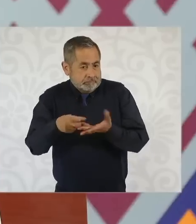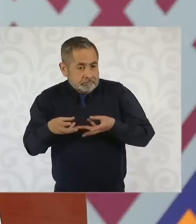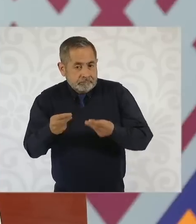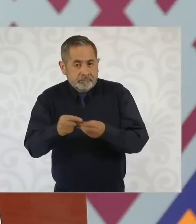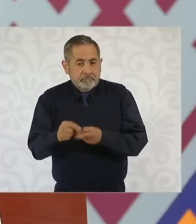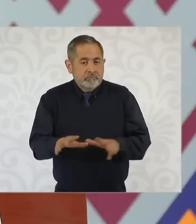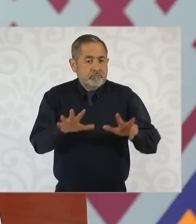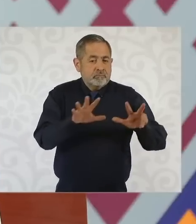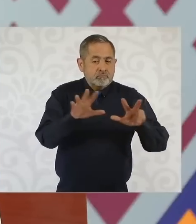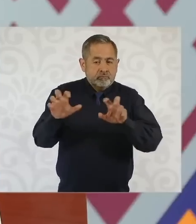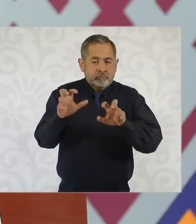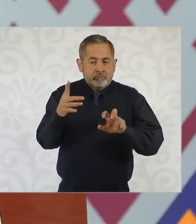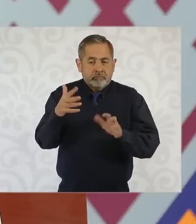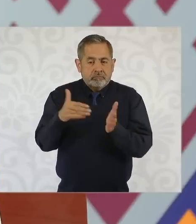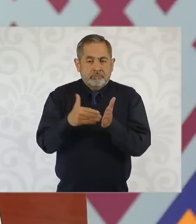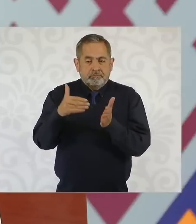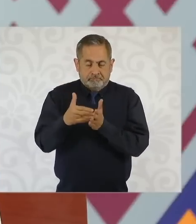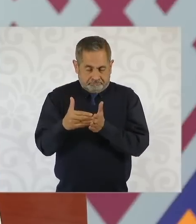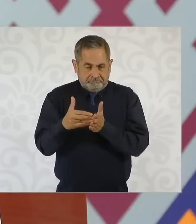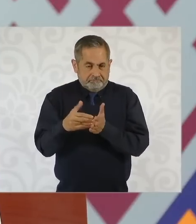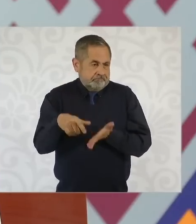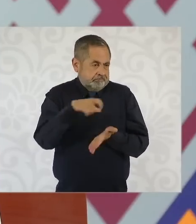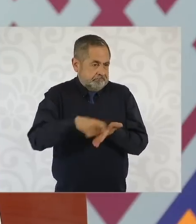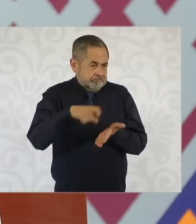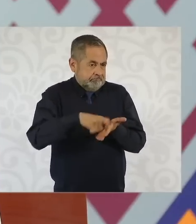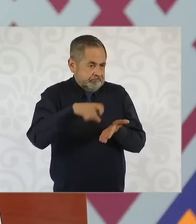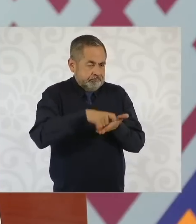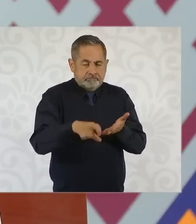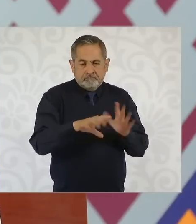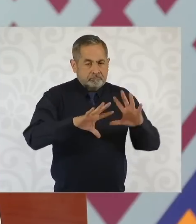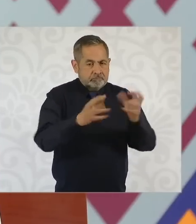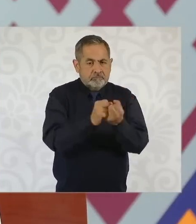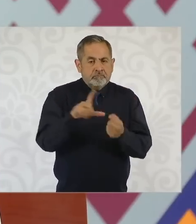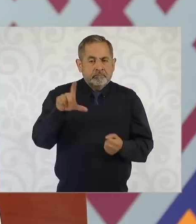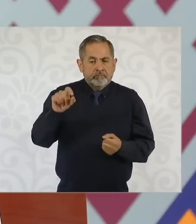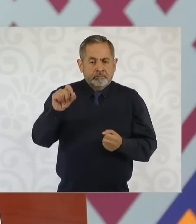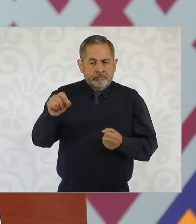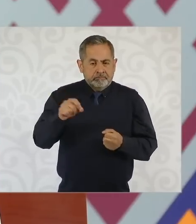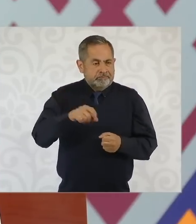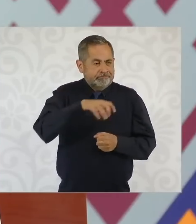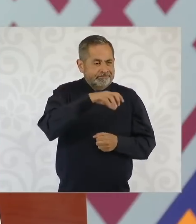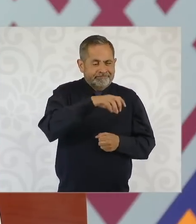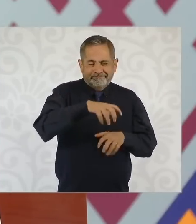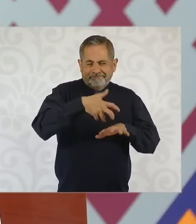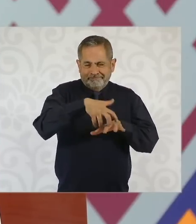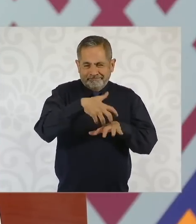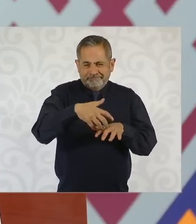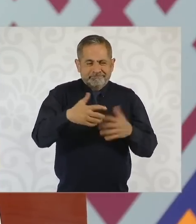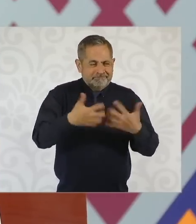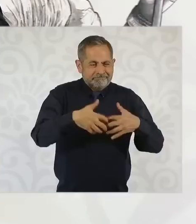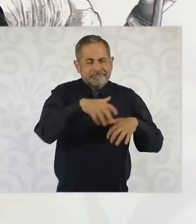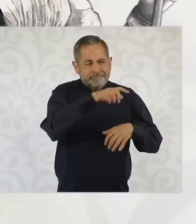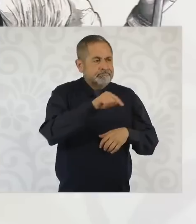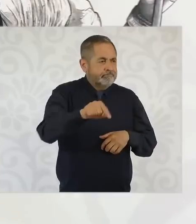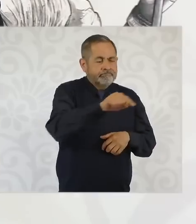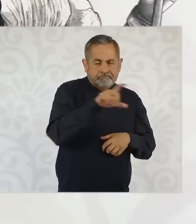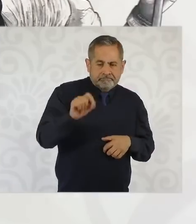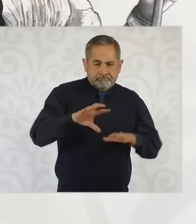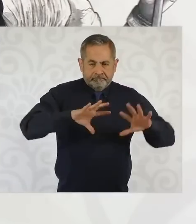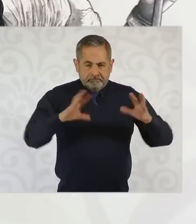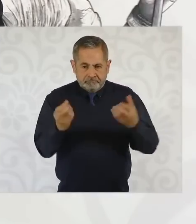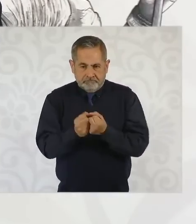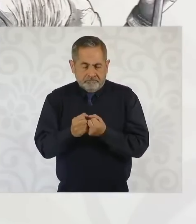millones en en los 20 trenes de trabajo que ahí también para dimensionar a veces este con